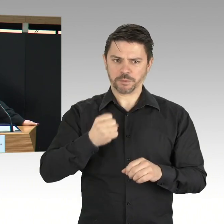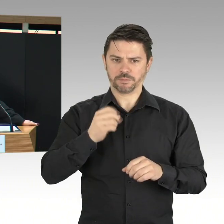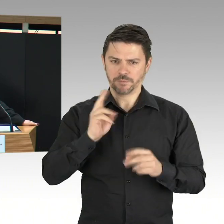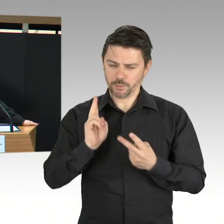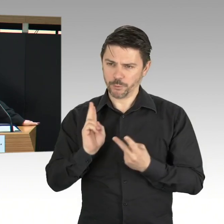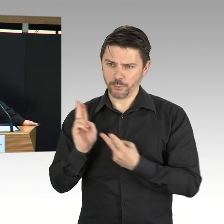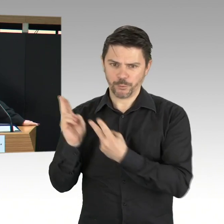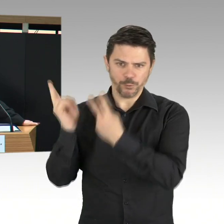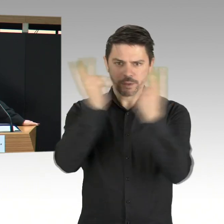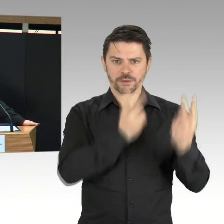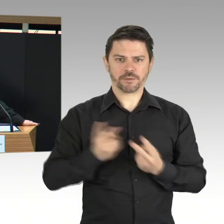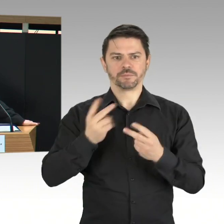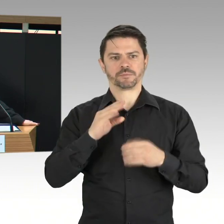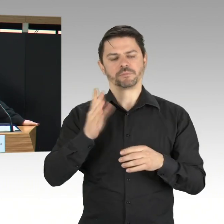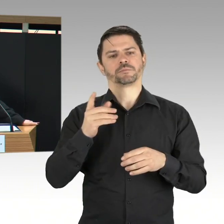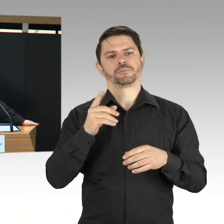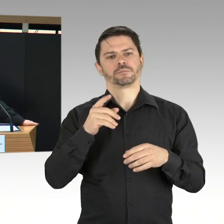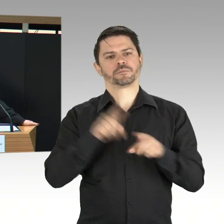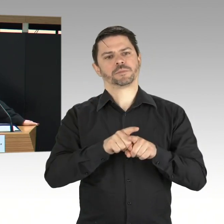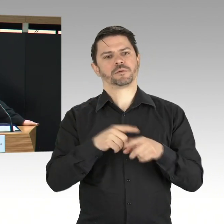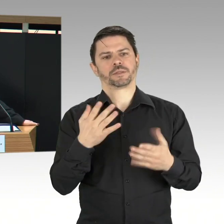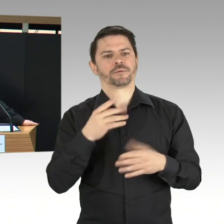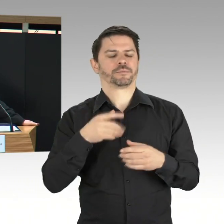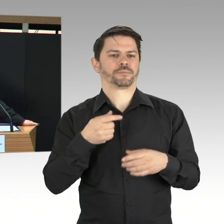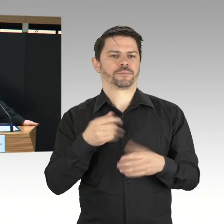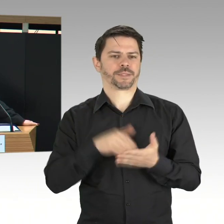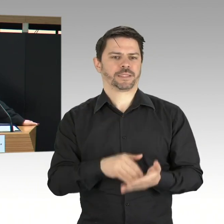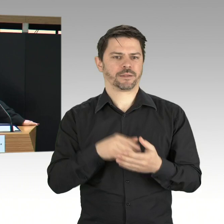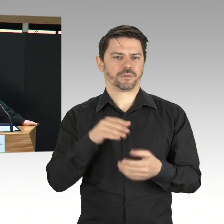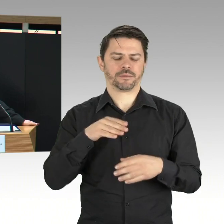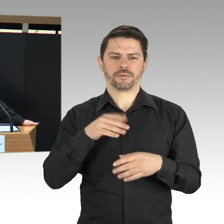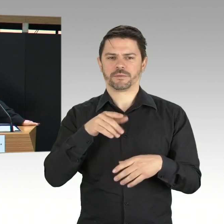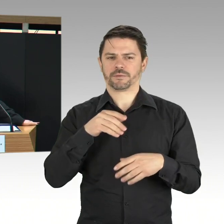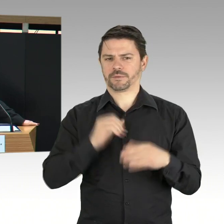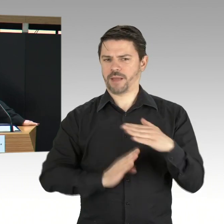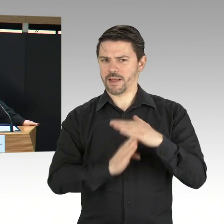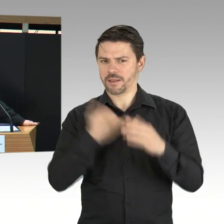nicht nur ein Mietertelefon wird, sondern auch für Fragen der vielen kleinen Vermieter